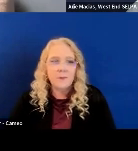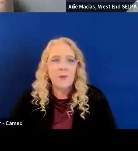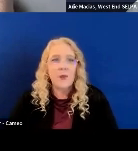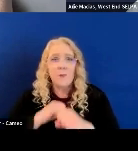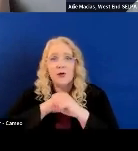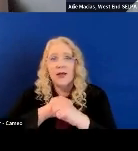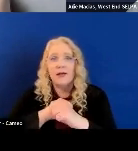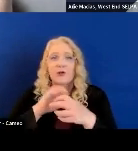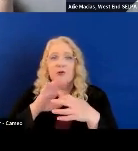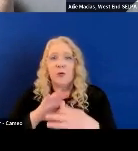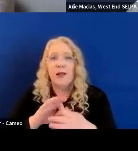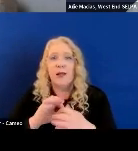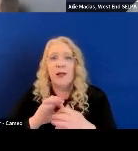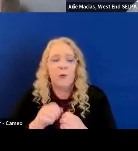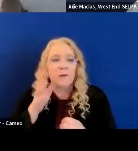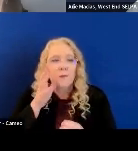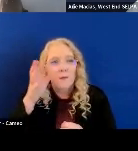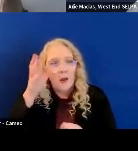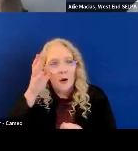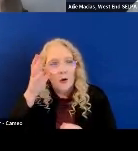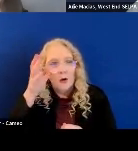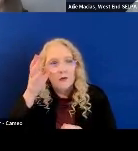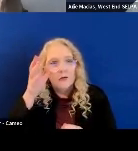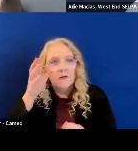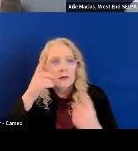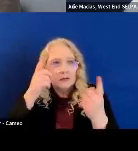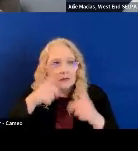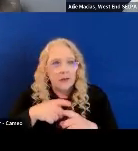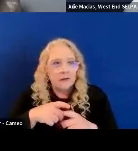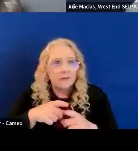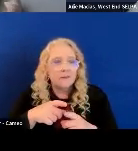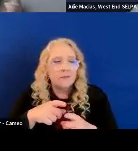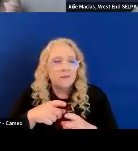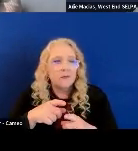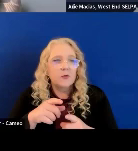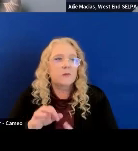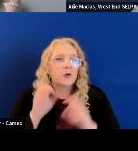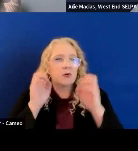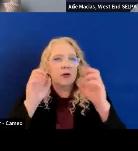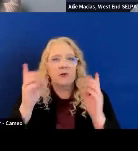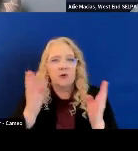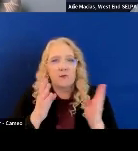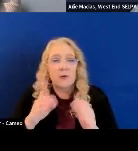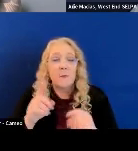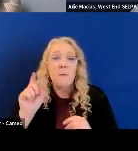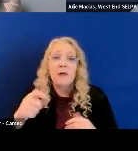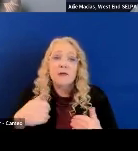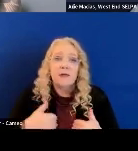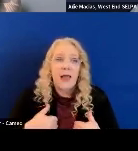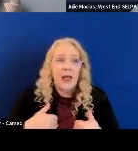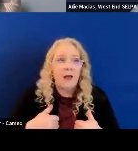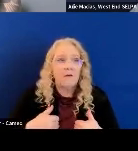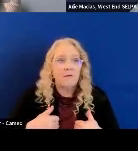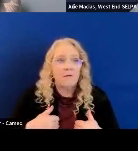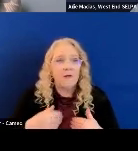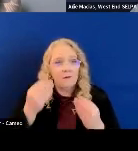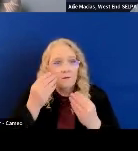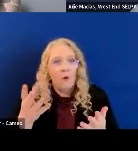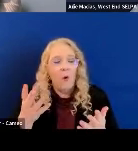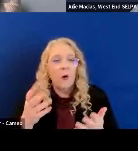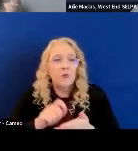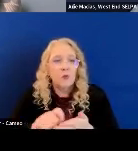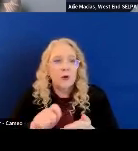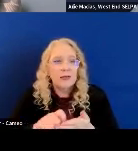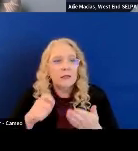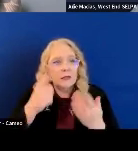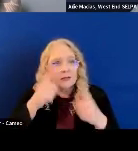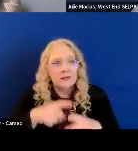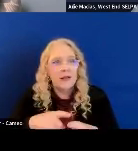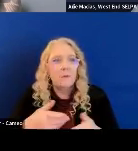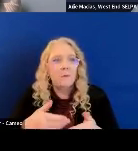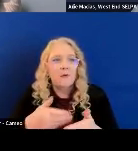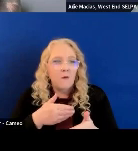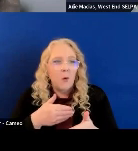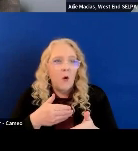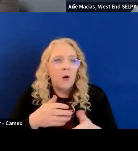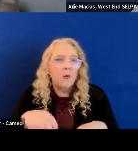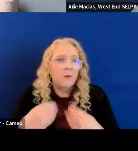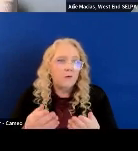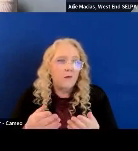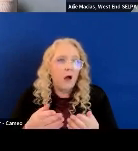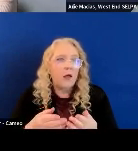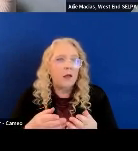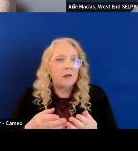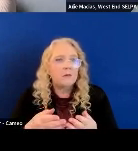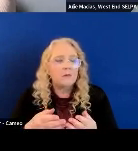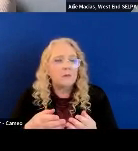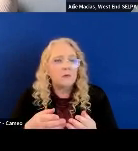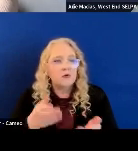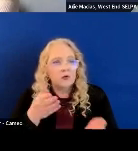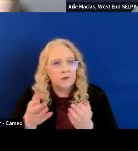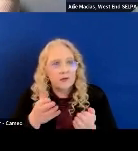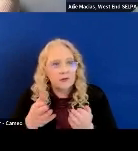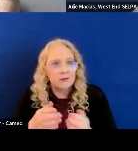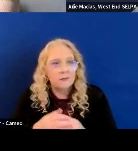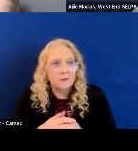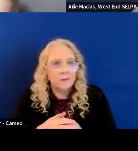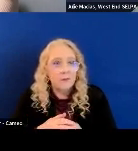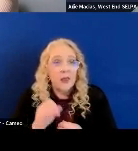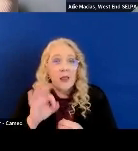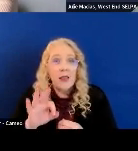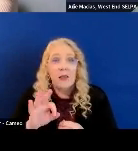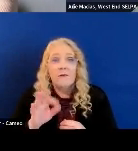siguiente diapositiva. protecciones relacionadas con el consentimiento de los padres a los servicios de educación especial, por lo que los padres deben dar su consentimiento informado por escrito antes de que su distrito escolar pueda brindarle a su hijo educación